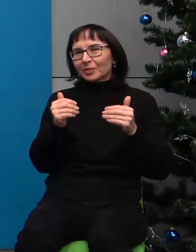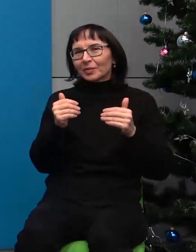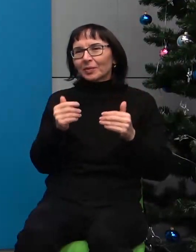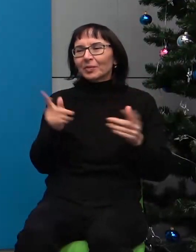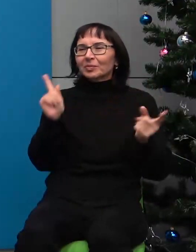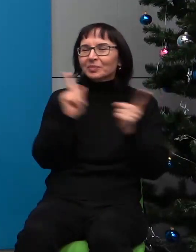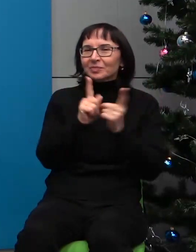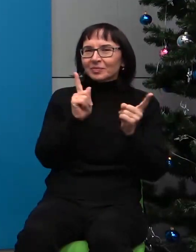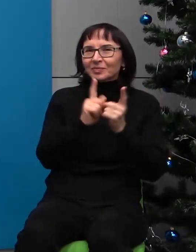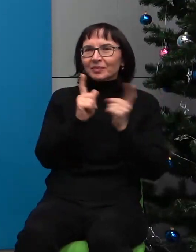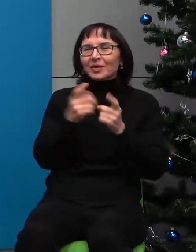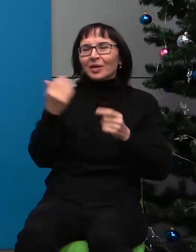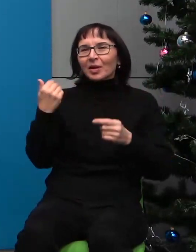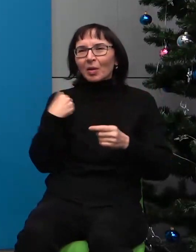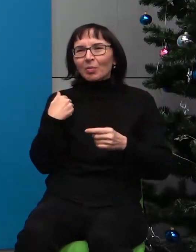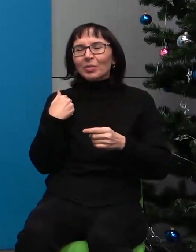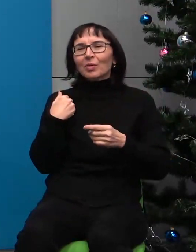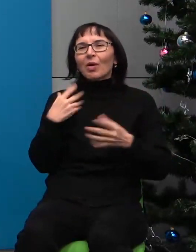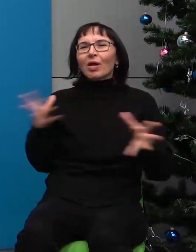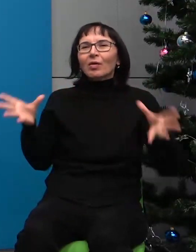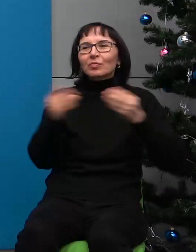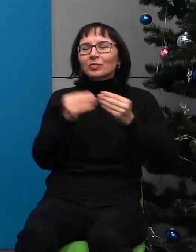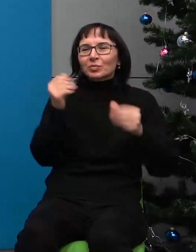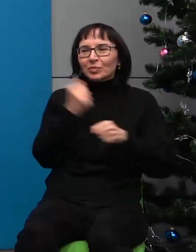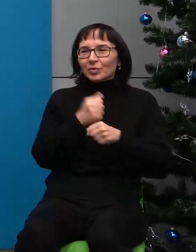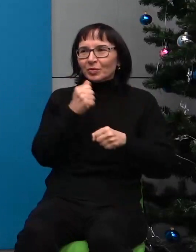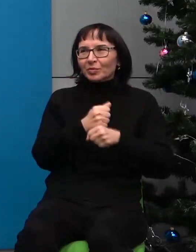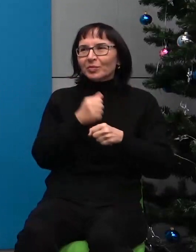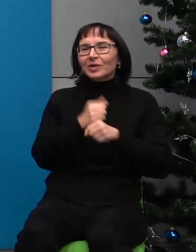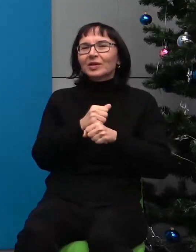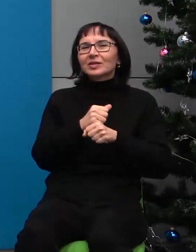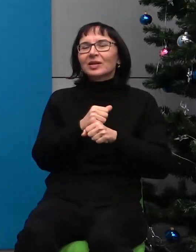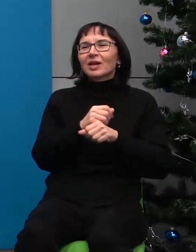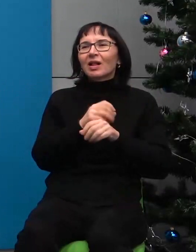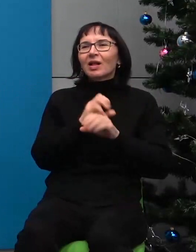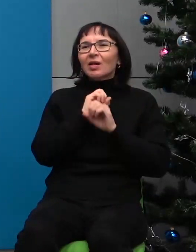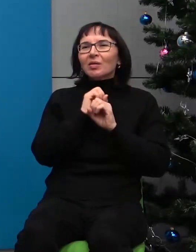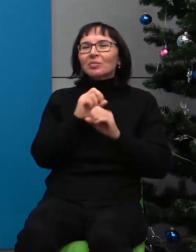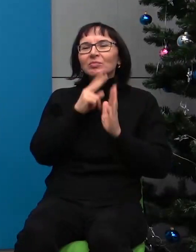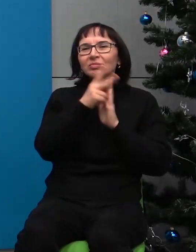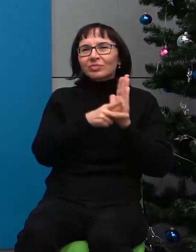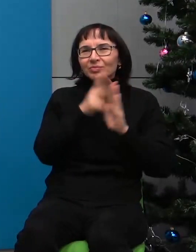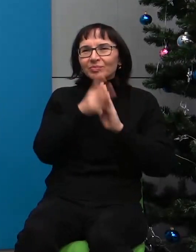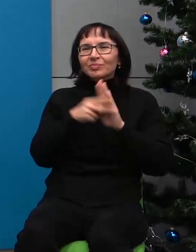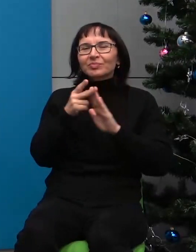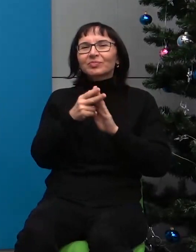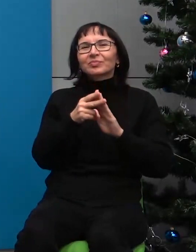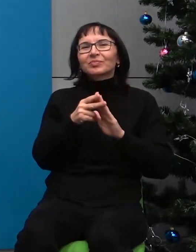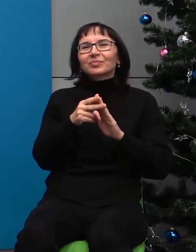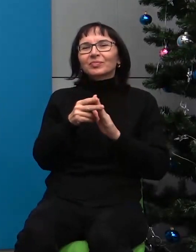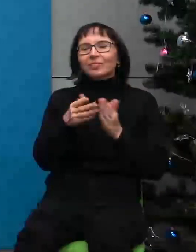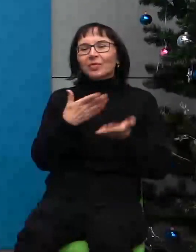Że była też taka doskonała współpraca, transmisja. Polecam książki, nie tylko moje.